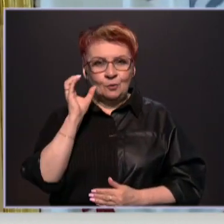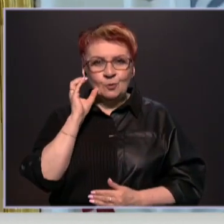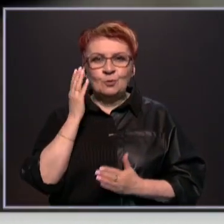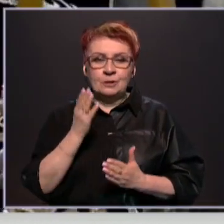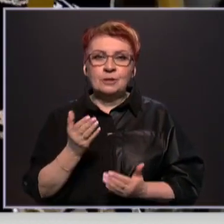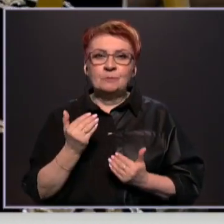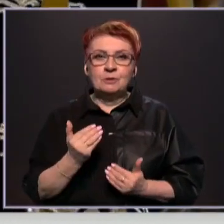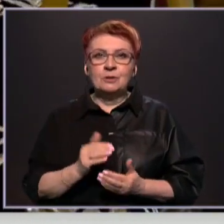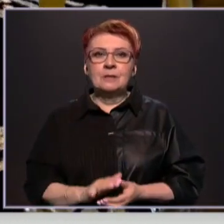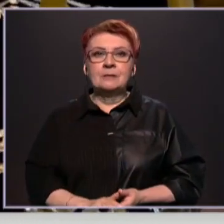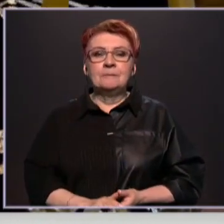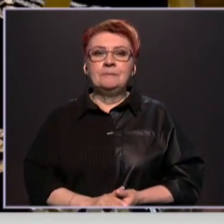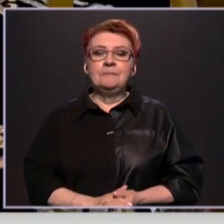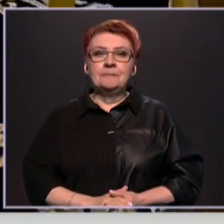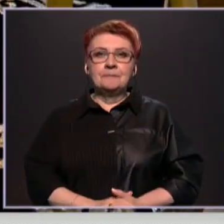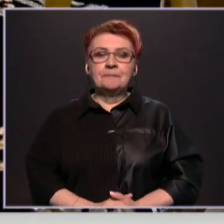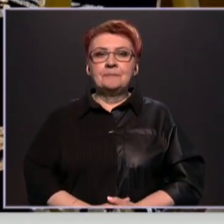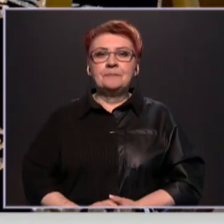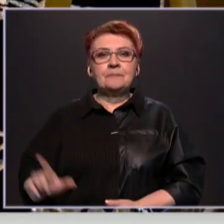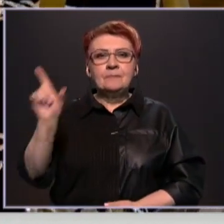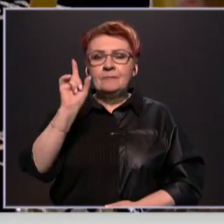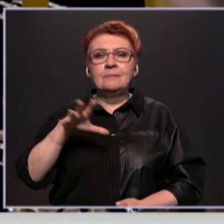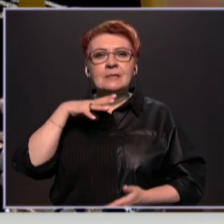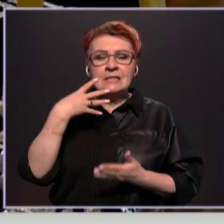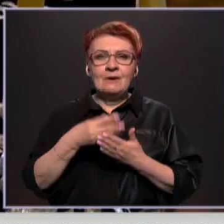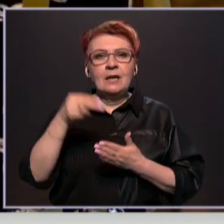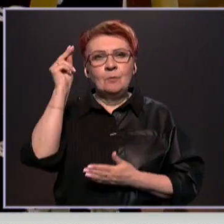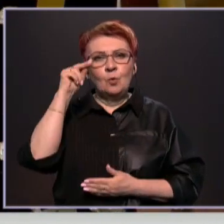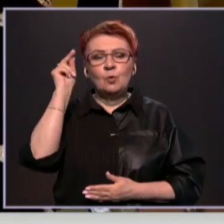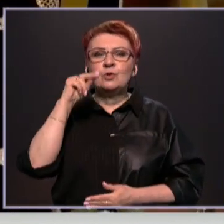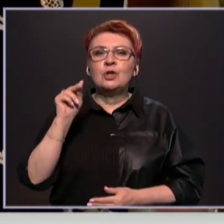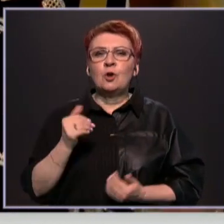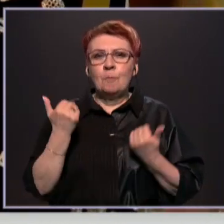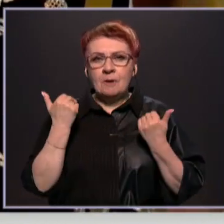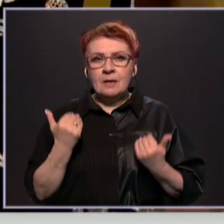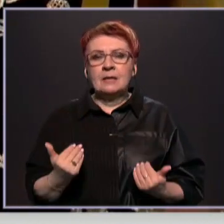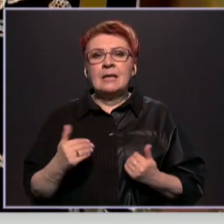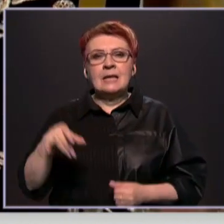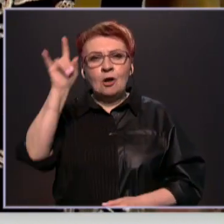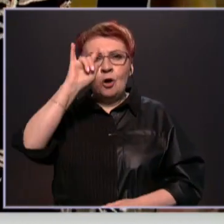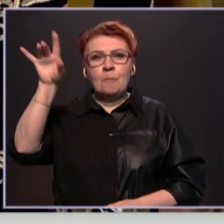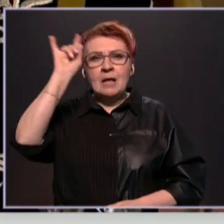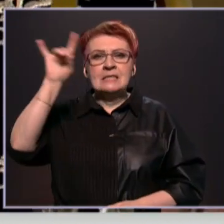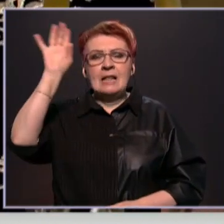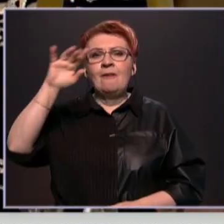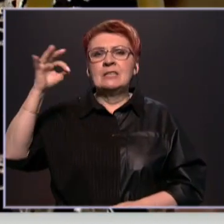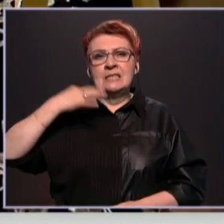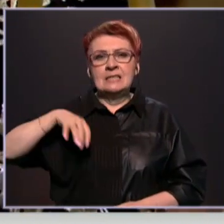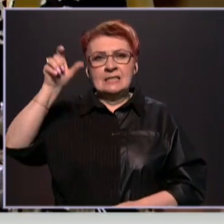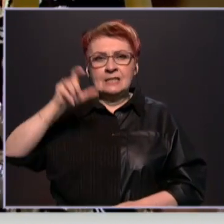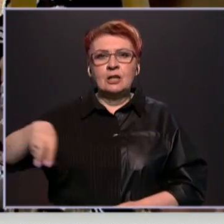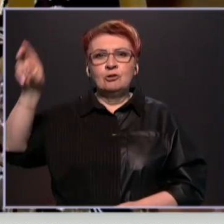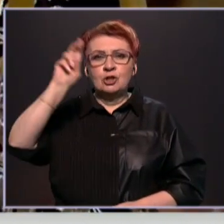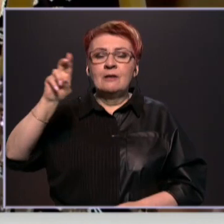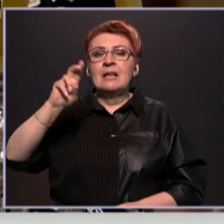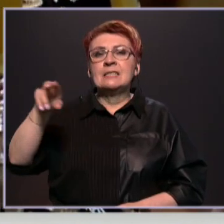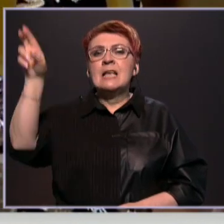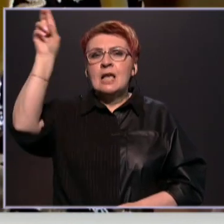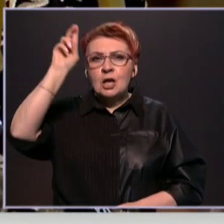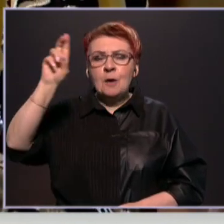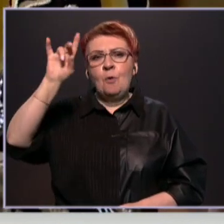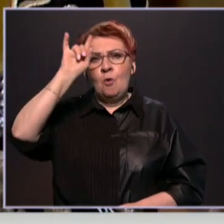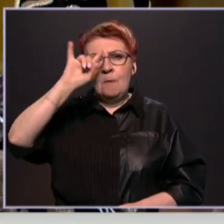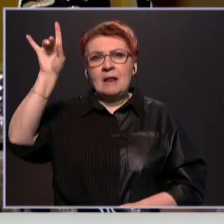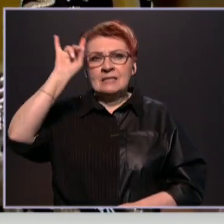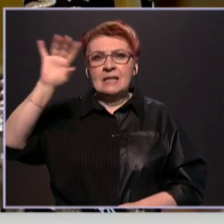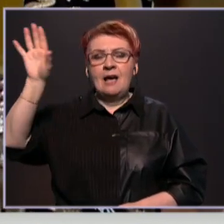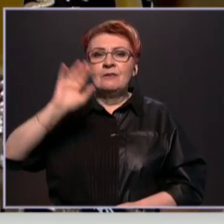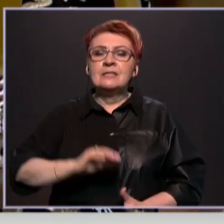Рича Господь и своим учеником ныне и прославийся сын человеческий и Бог прослависяне аще Бог